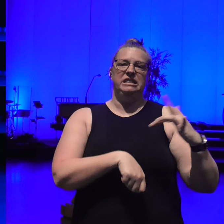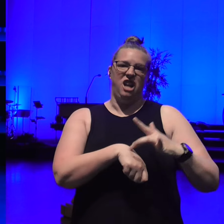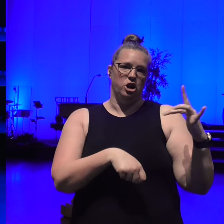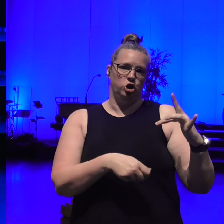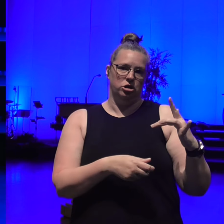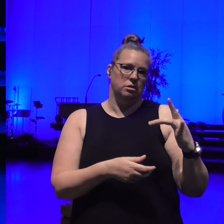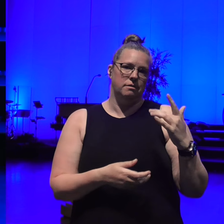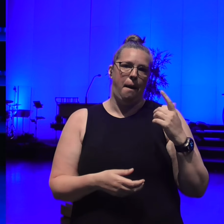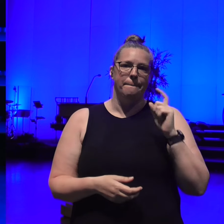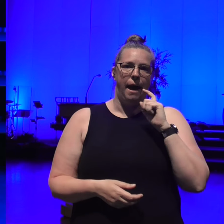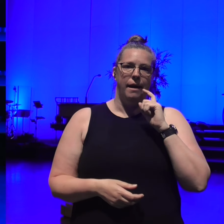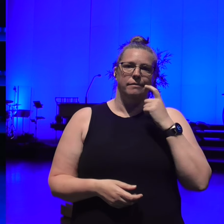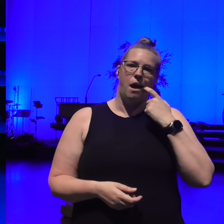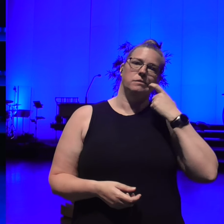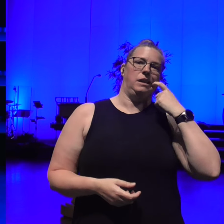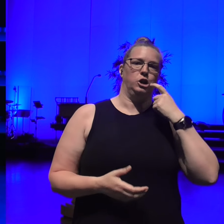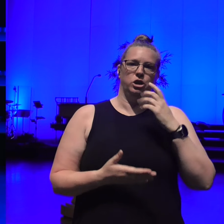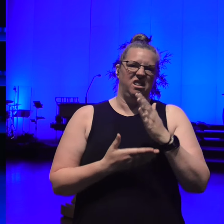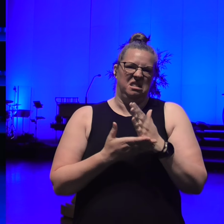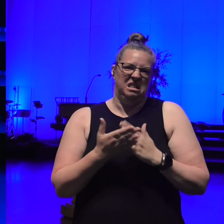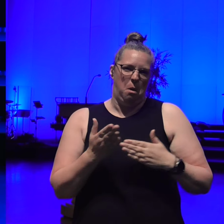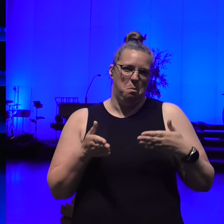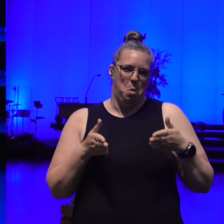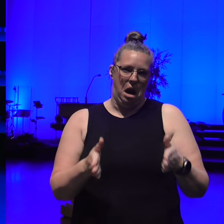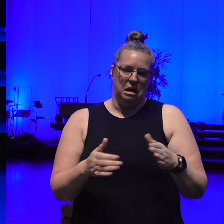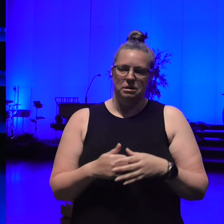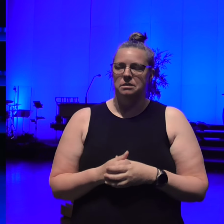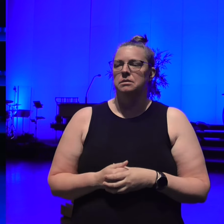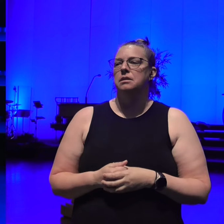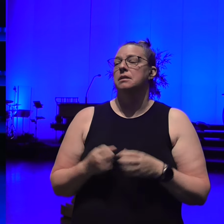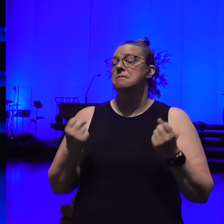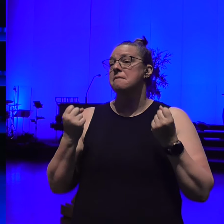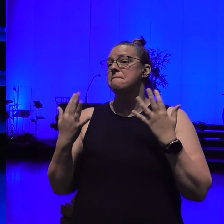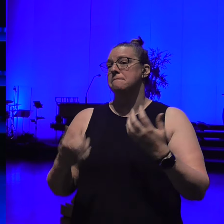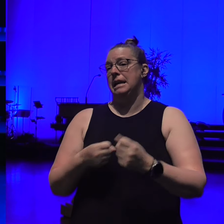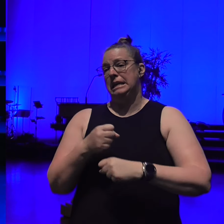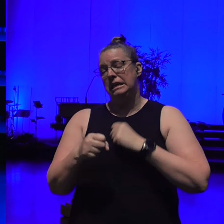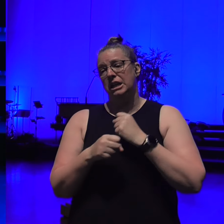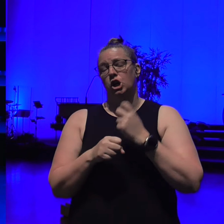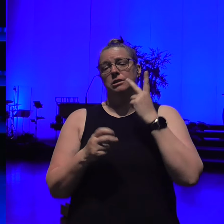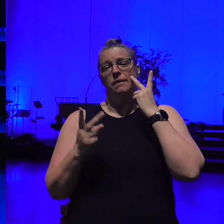y trabajando tantos años con tantas familias sufriendo por la adicción